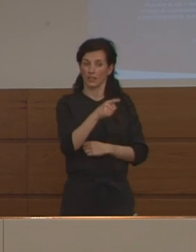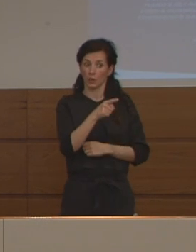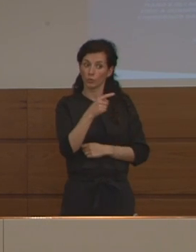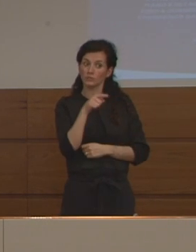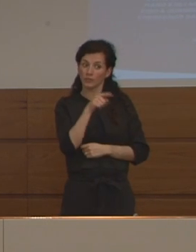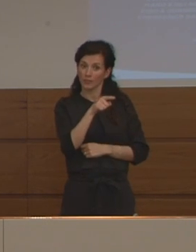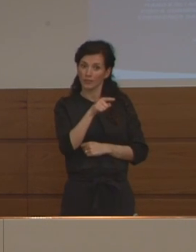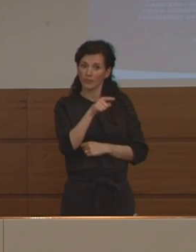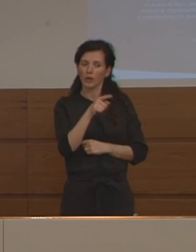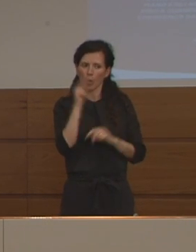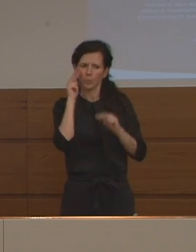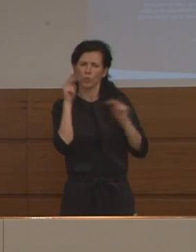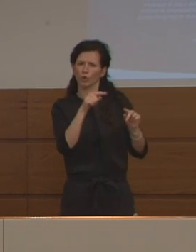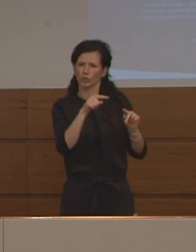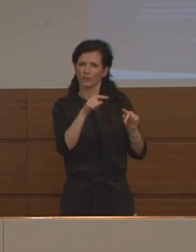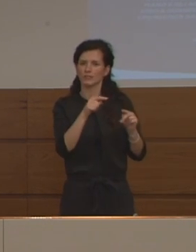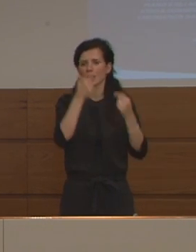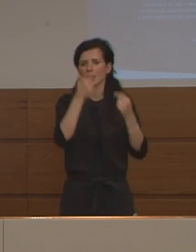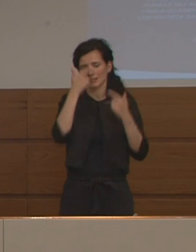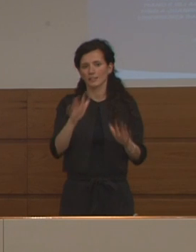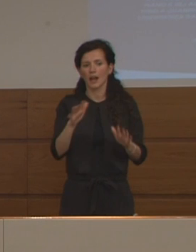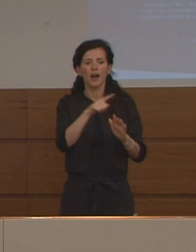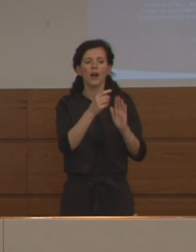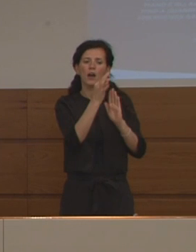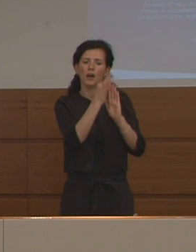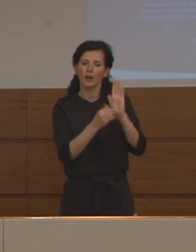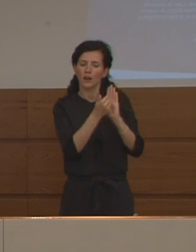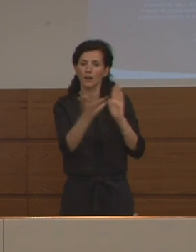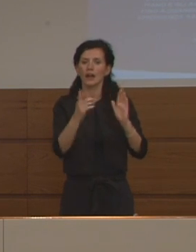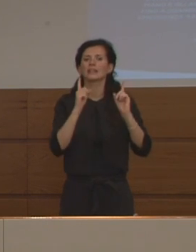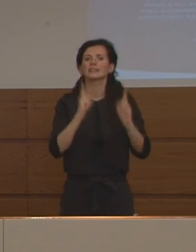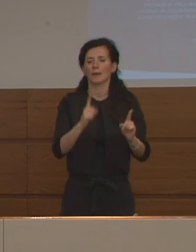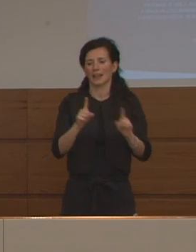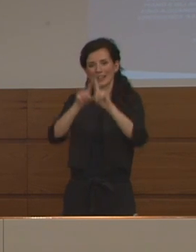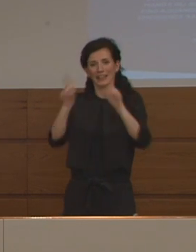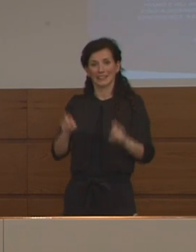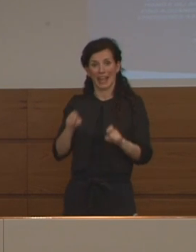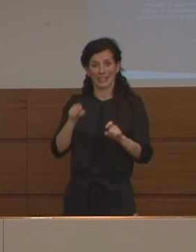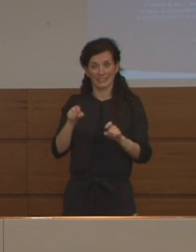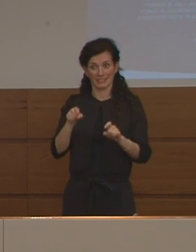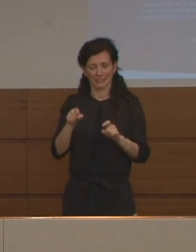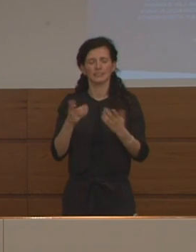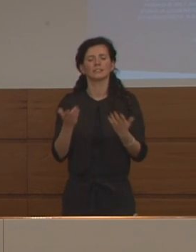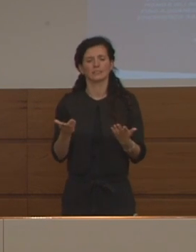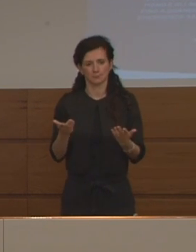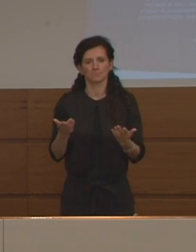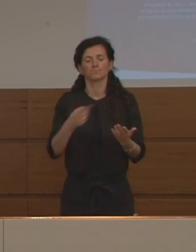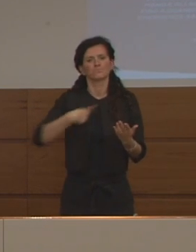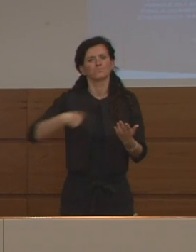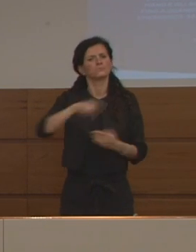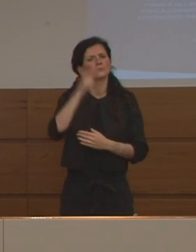che è molto dipendente dal numero dei test che vengono effettuati. E sappiamo che in